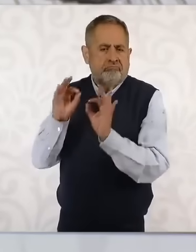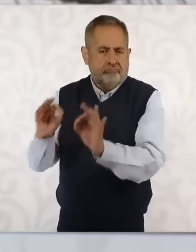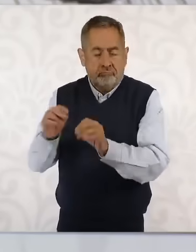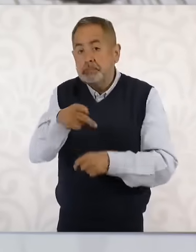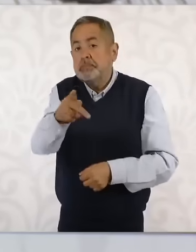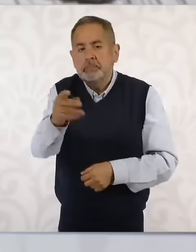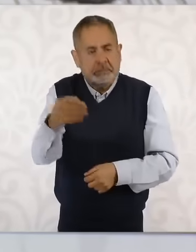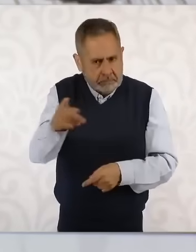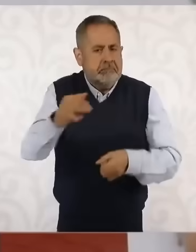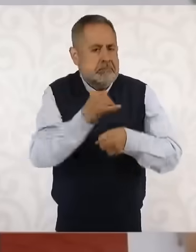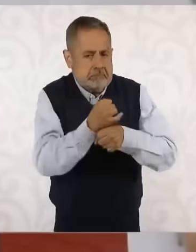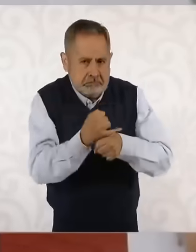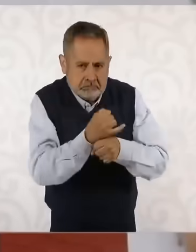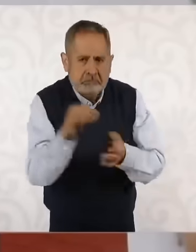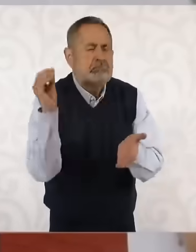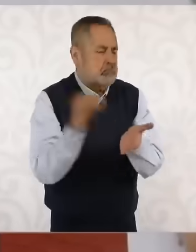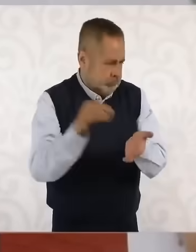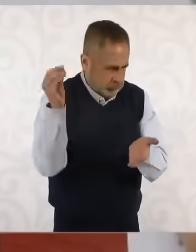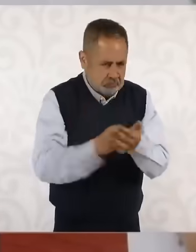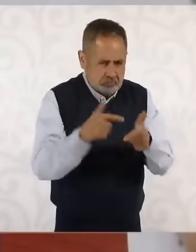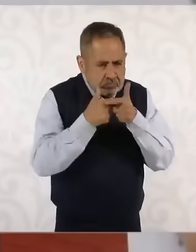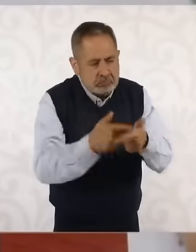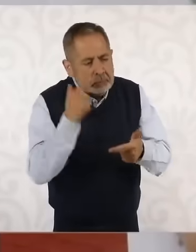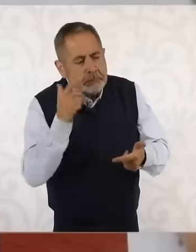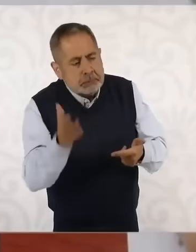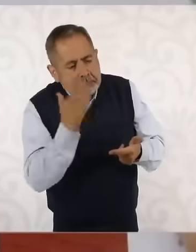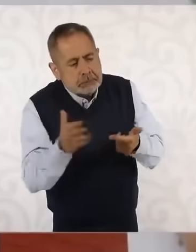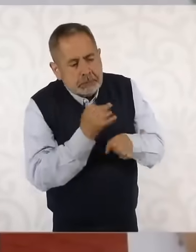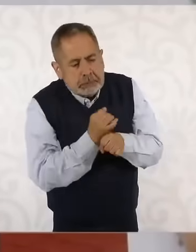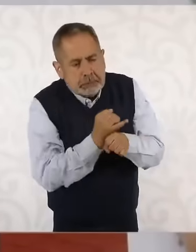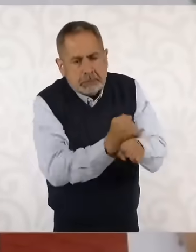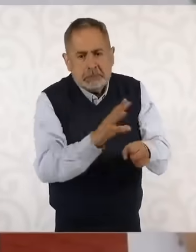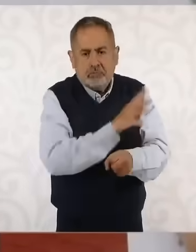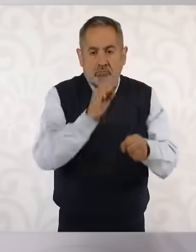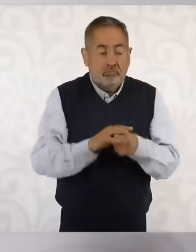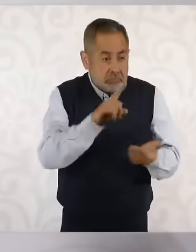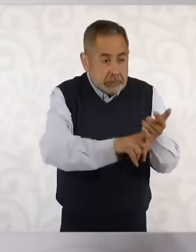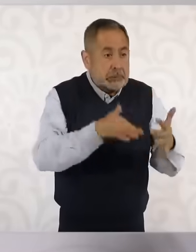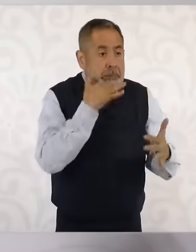investigación que tiene que dársele seguimiento. Eh, todo aquel que haya estado involucrado o